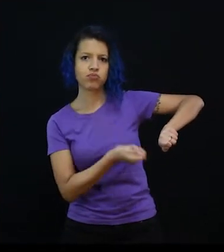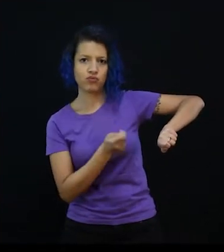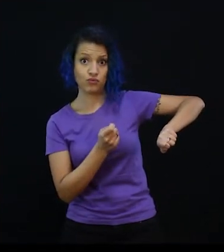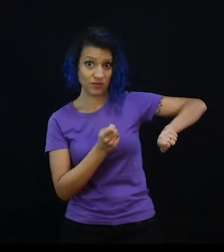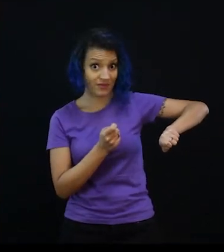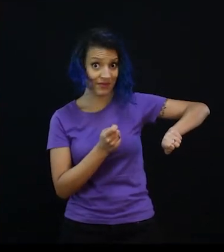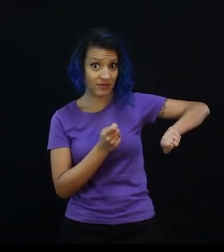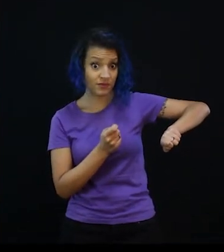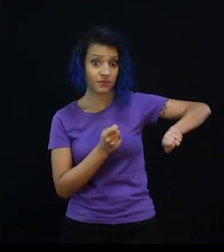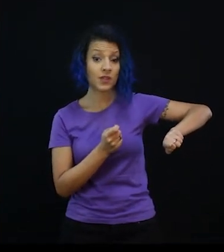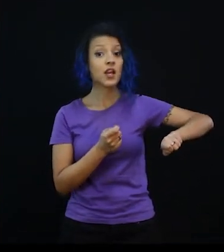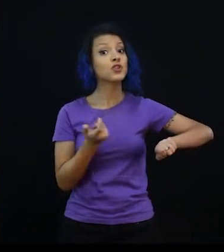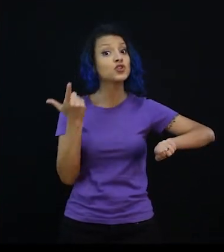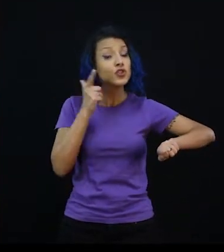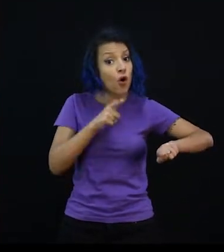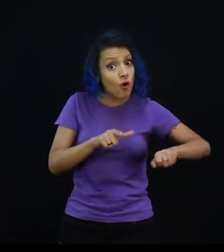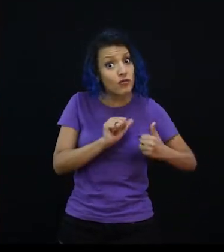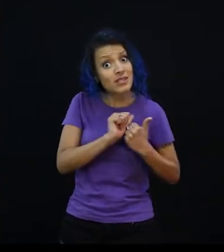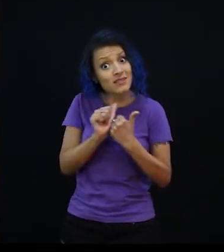Vamos de novo pela nossa marcação.